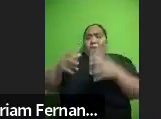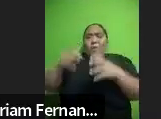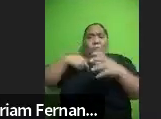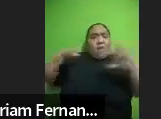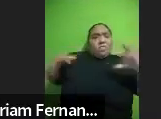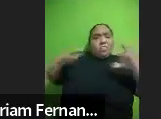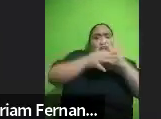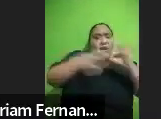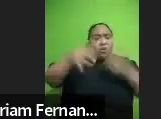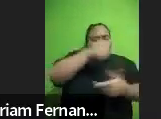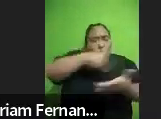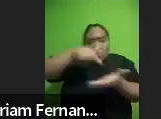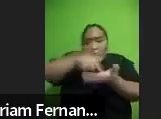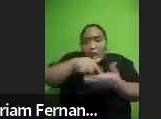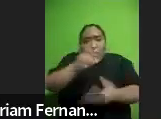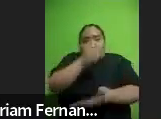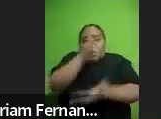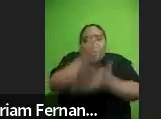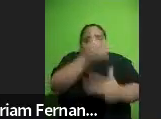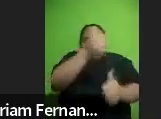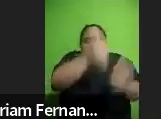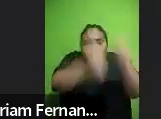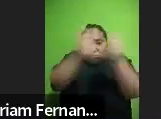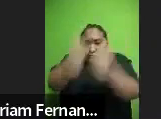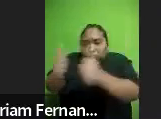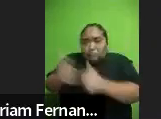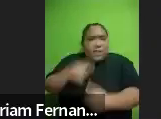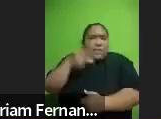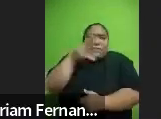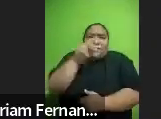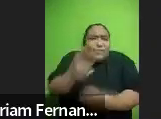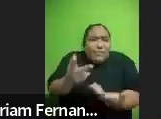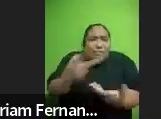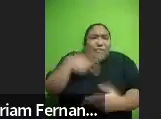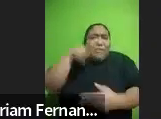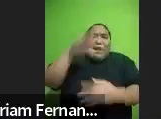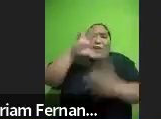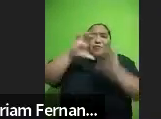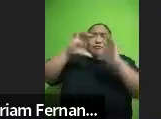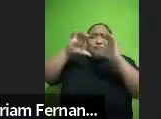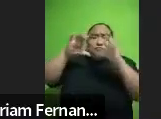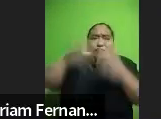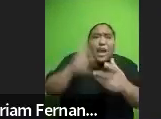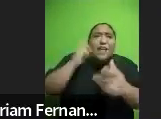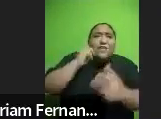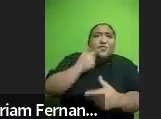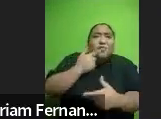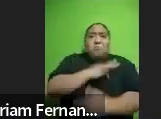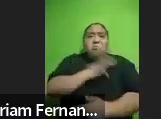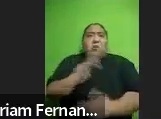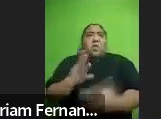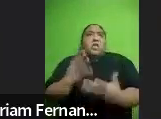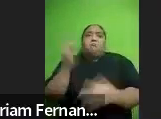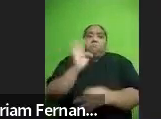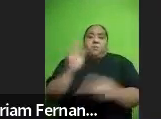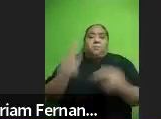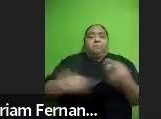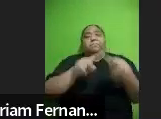Que en cierta forma no es una comunidad que esté anclada en un solo lugar , sino que sino que realmente la comunidad sorda puede ser aquellas personas que usan la lengua de